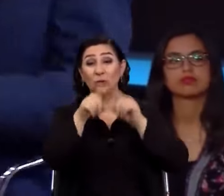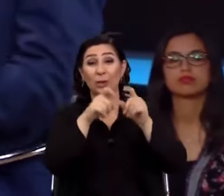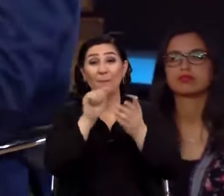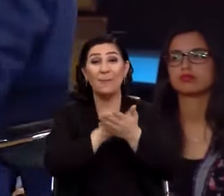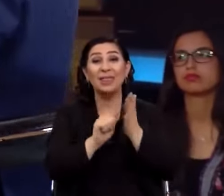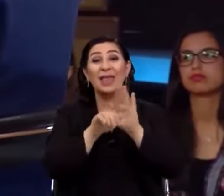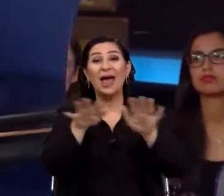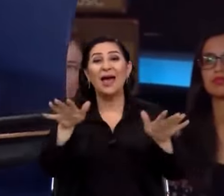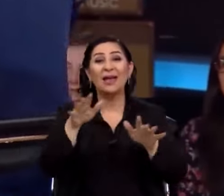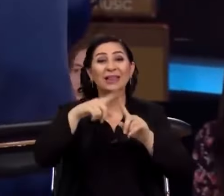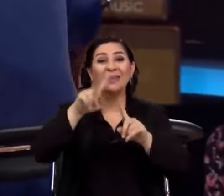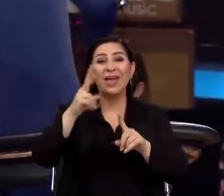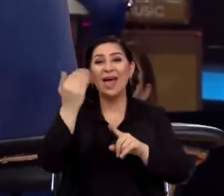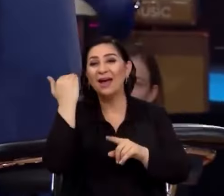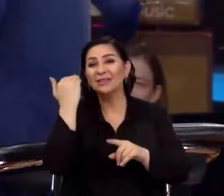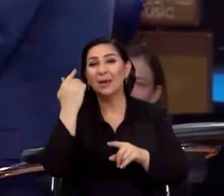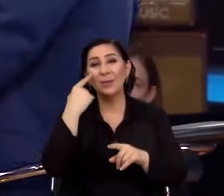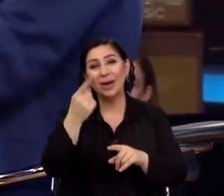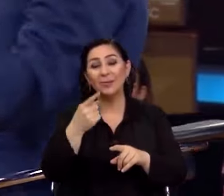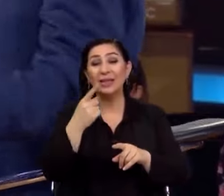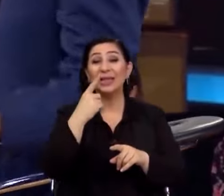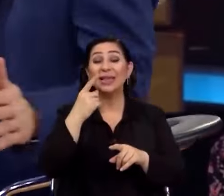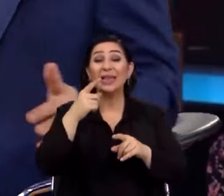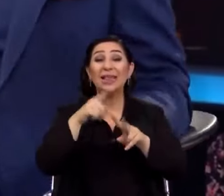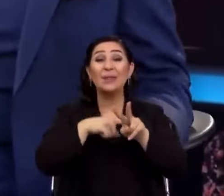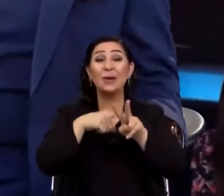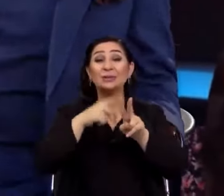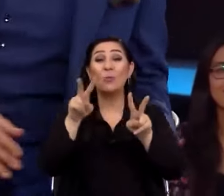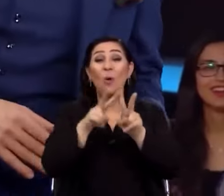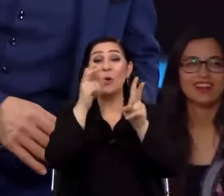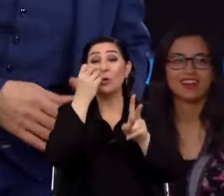bakalım mı bu hafta neler olmuş yani Yılmaz Morgül ne yapmış işte Türkiye'nin